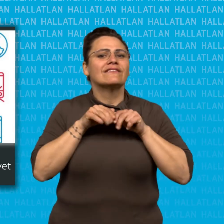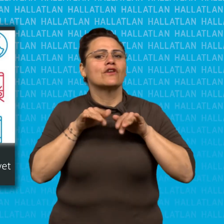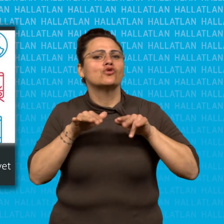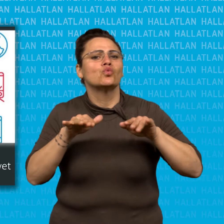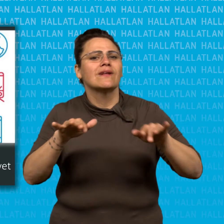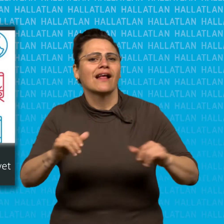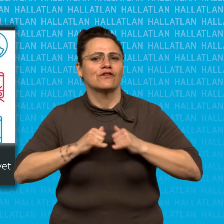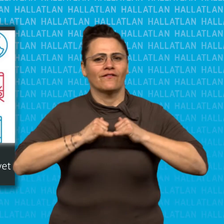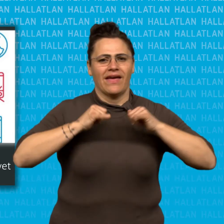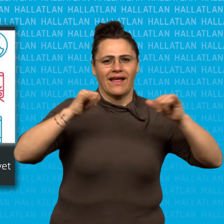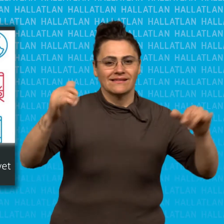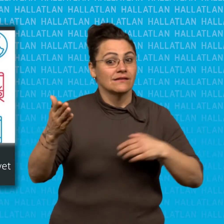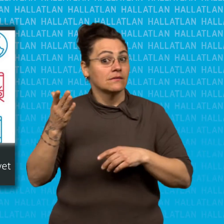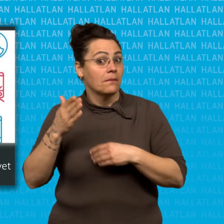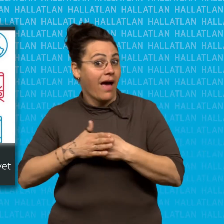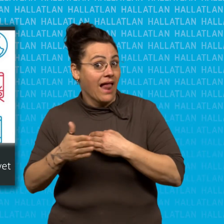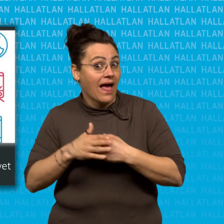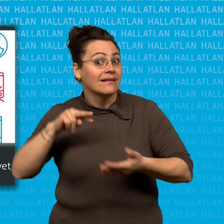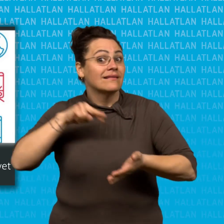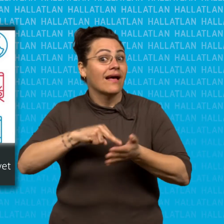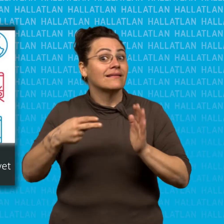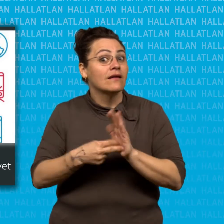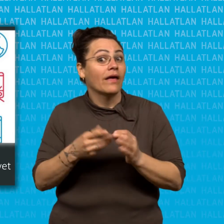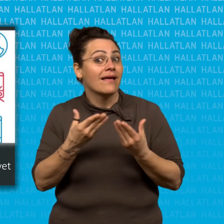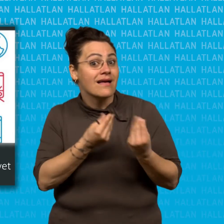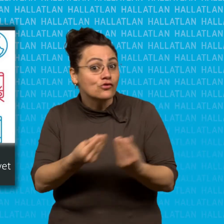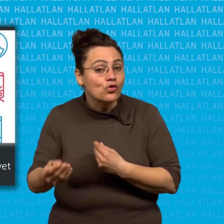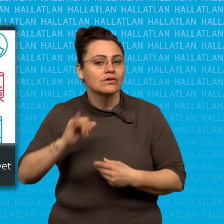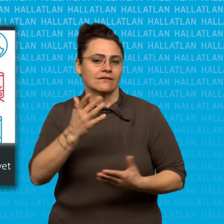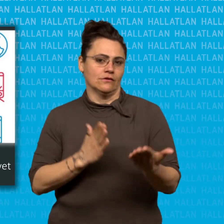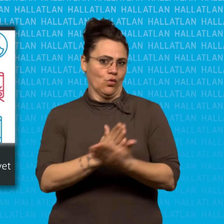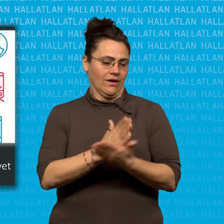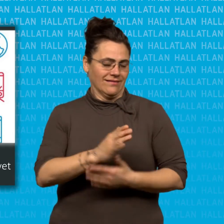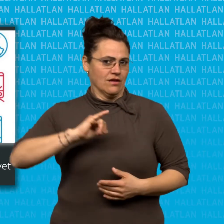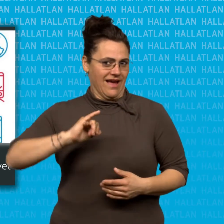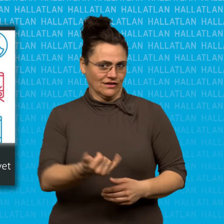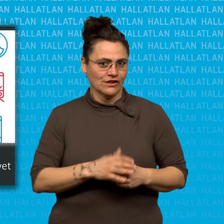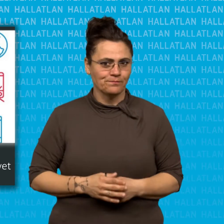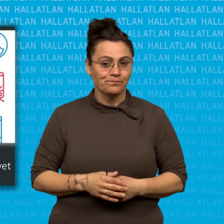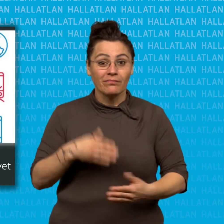az infrastrukturális fejlesztések mellett technikai eszközöket és szolgáltatásokat is.